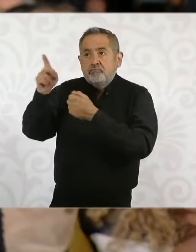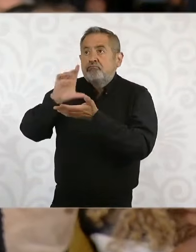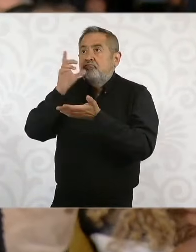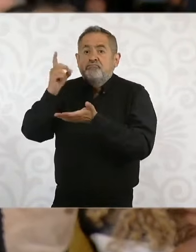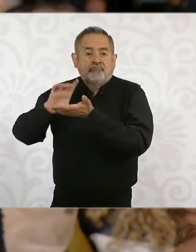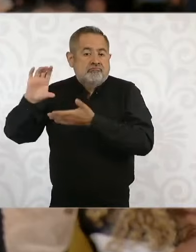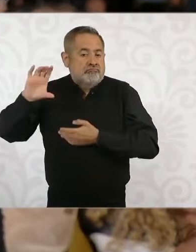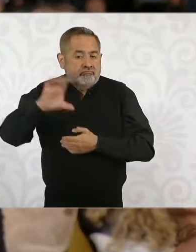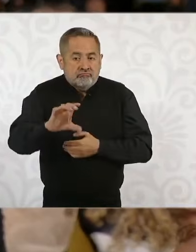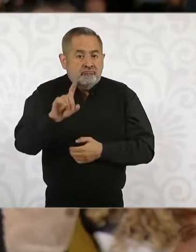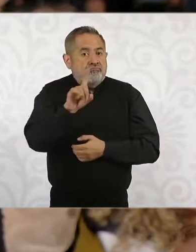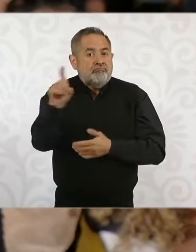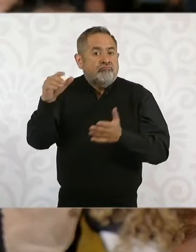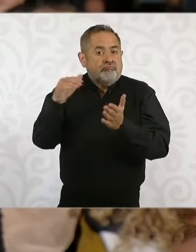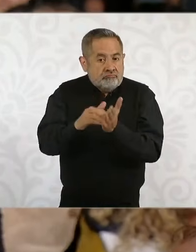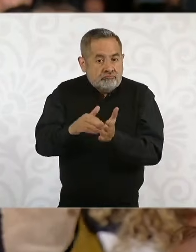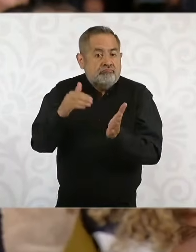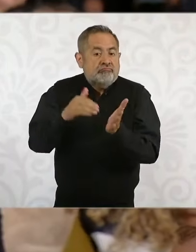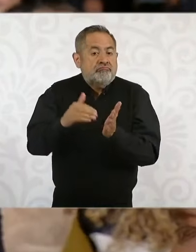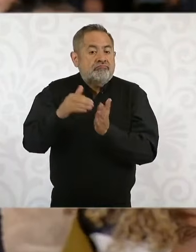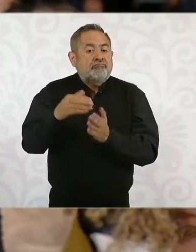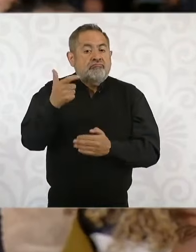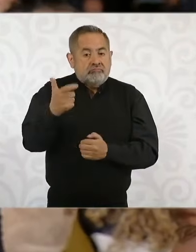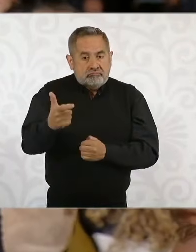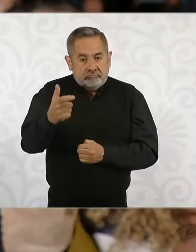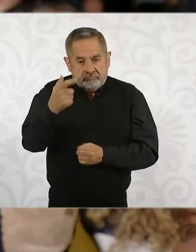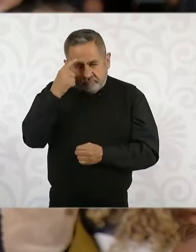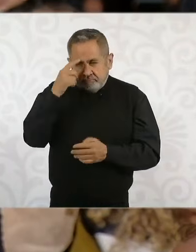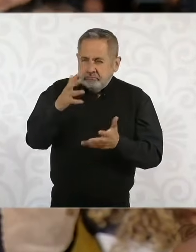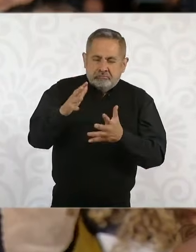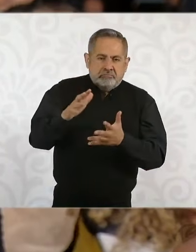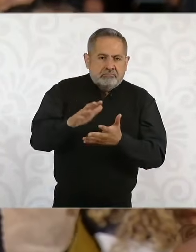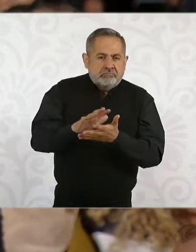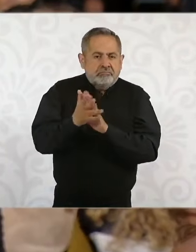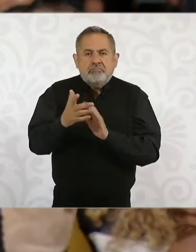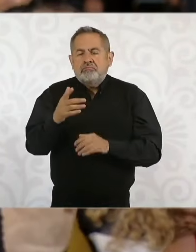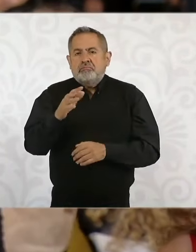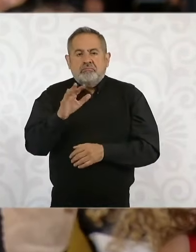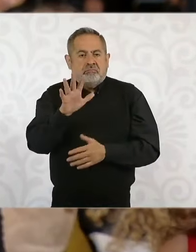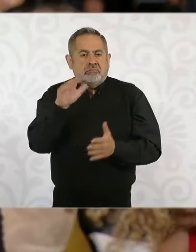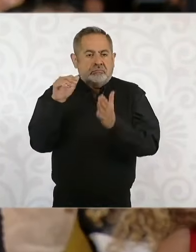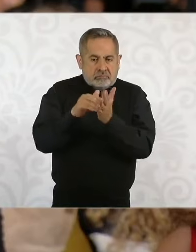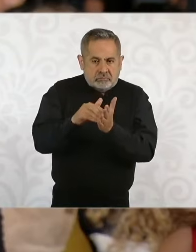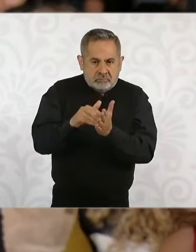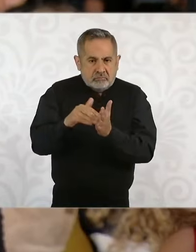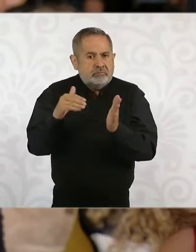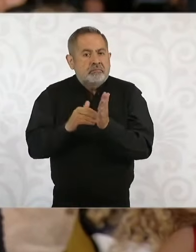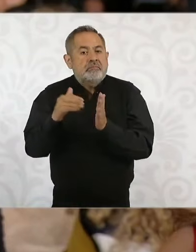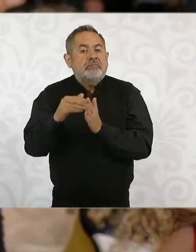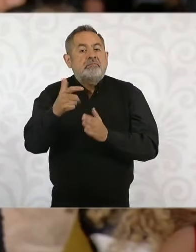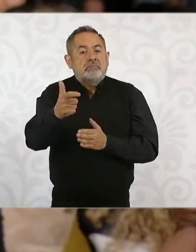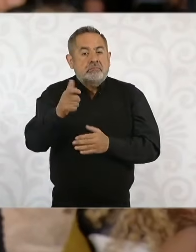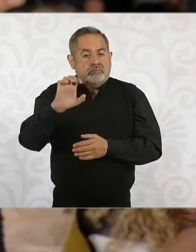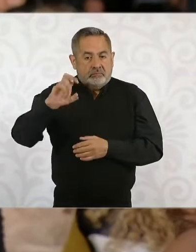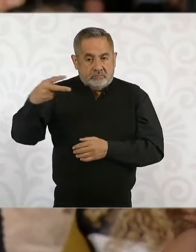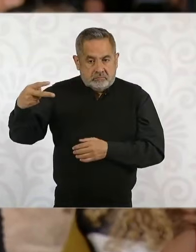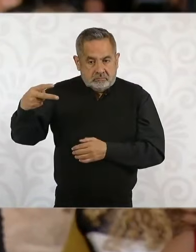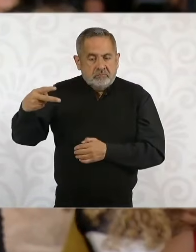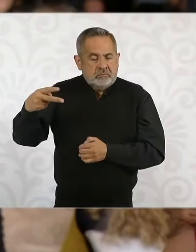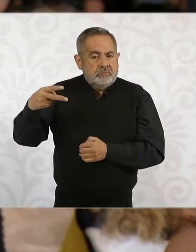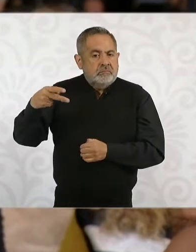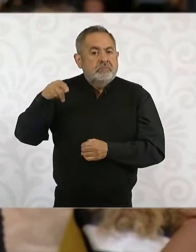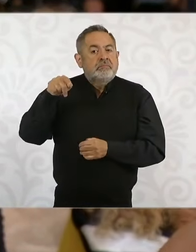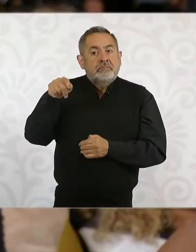de 100,000 millones de pesos equivalentes a a 5,000 millones de euros. Y una parte de esto